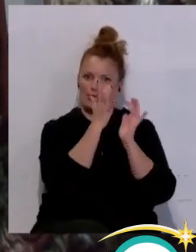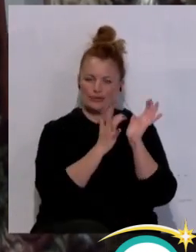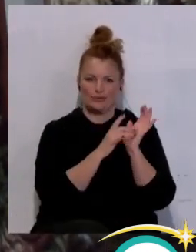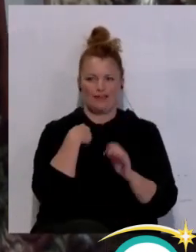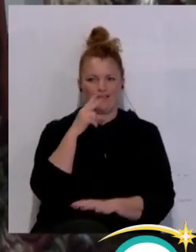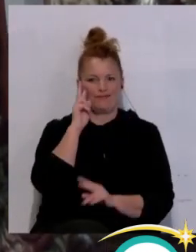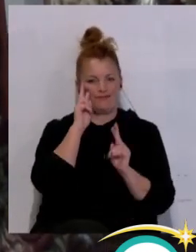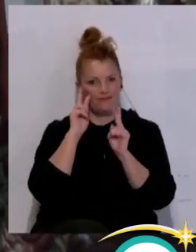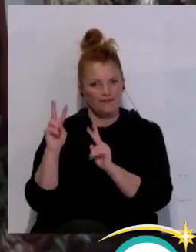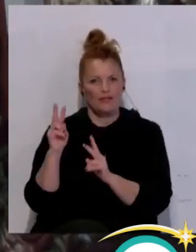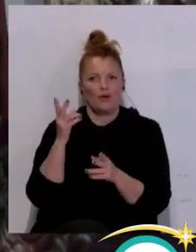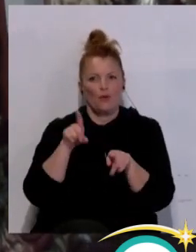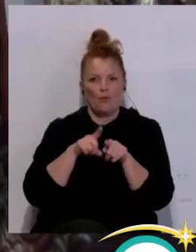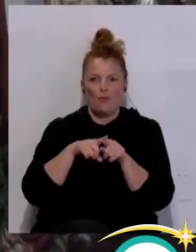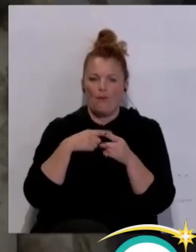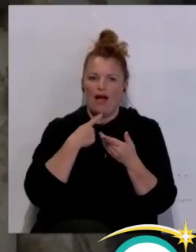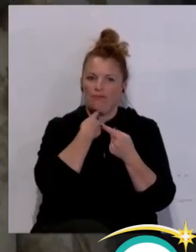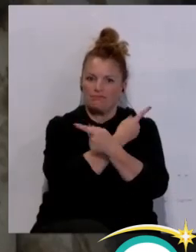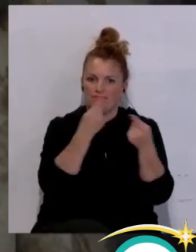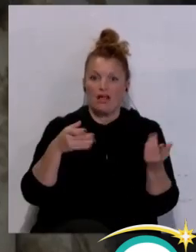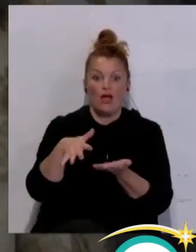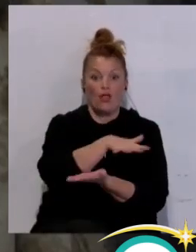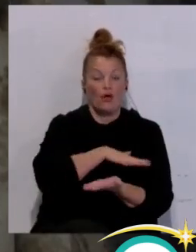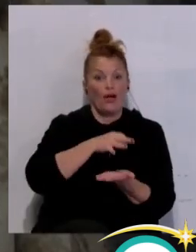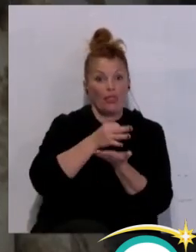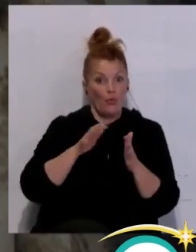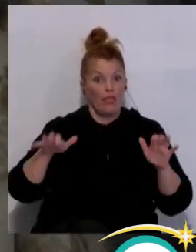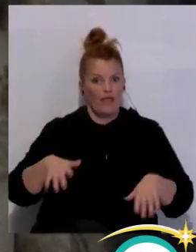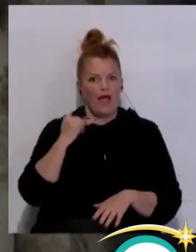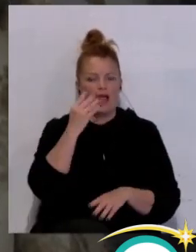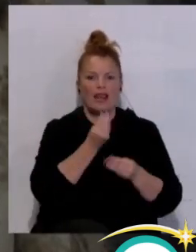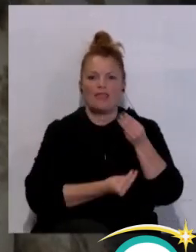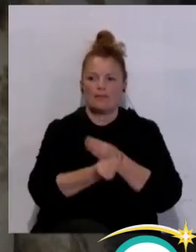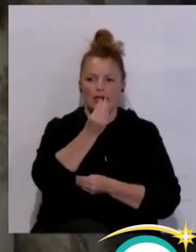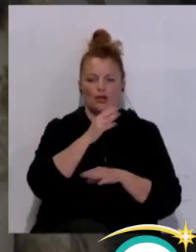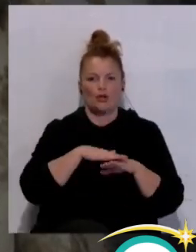a recorrer los belenes de la ciudad en esta ocasión el nacimiento del convento de Santo